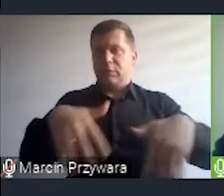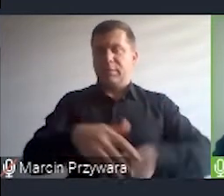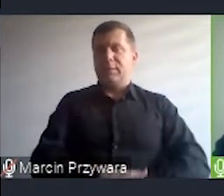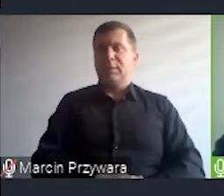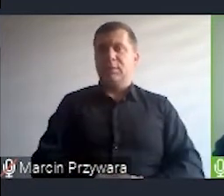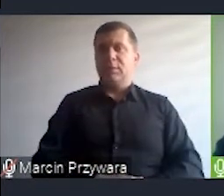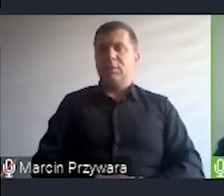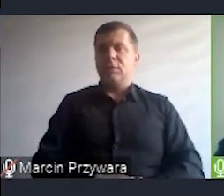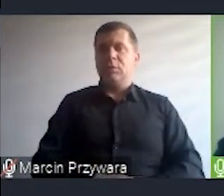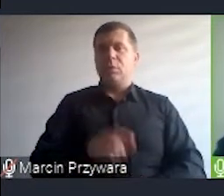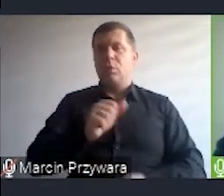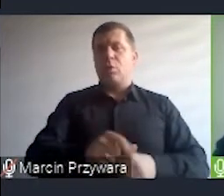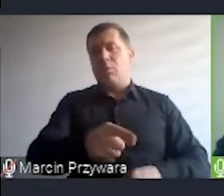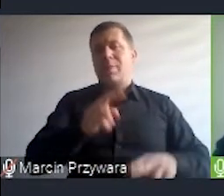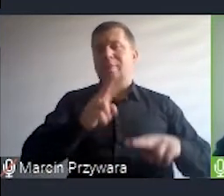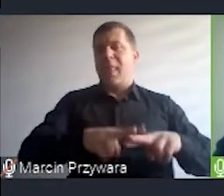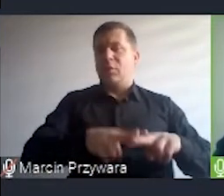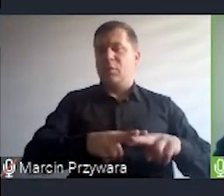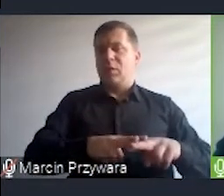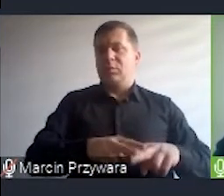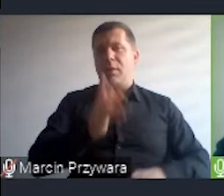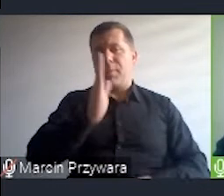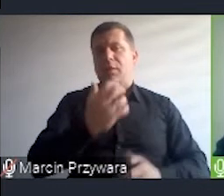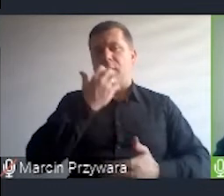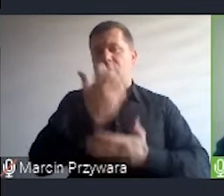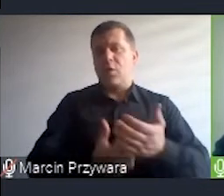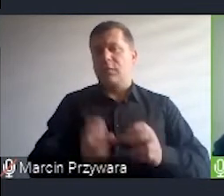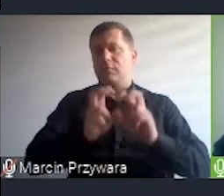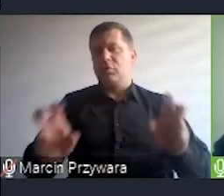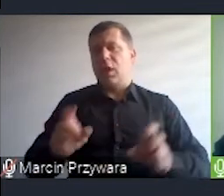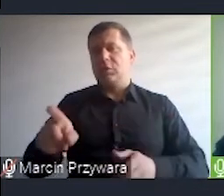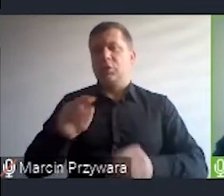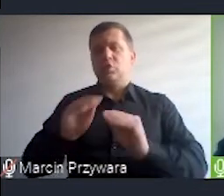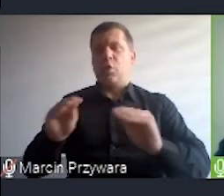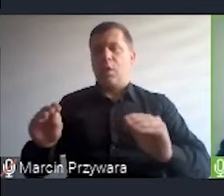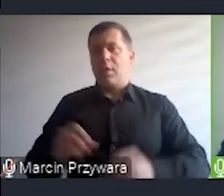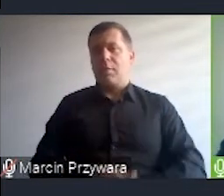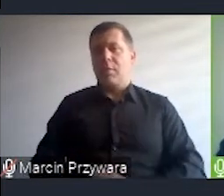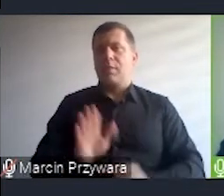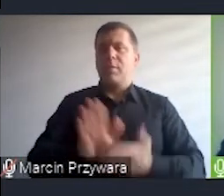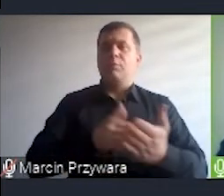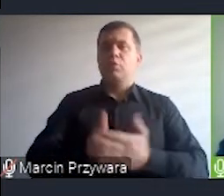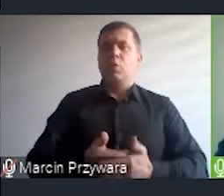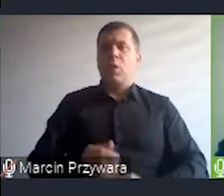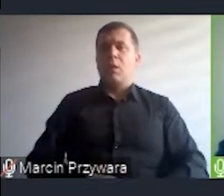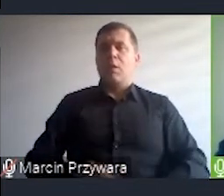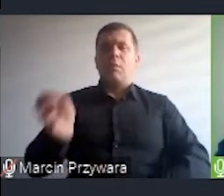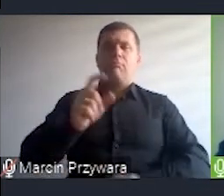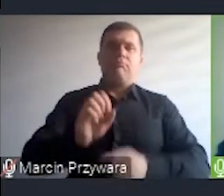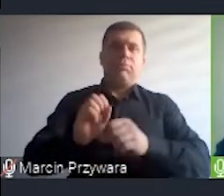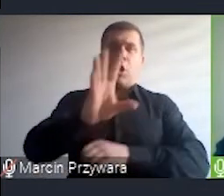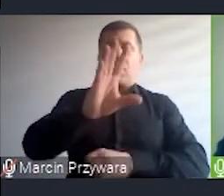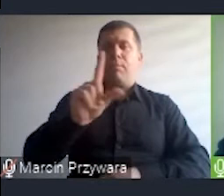są narzędzia, które oni będą wykorzystywać w trakcie tych szkoleń, na przykład projektor.